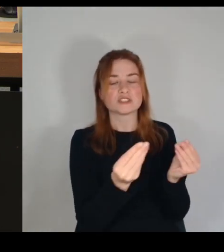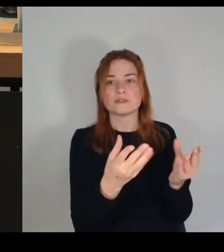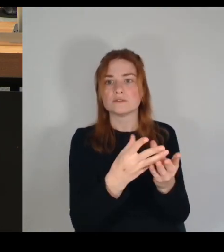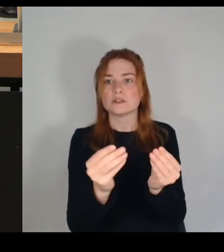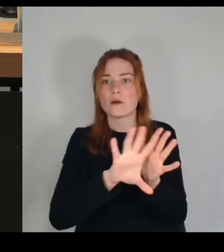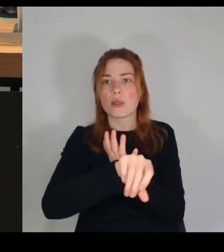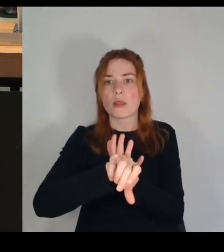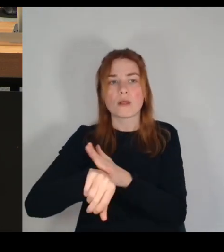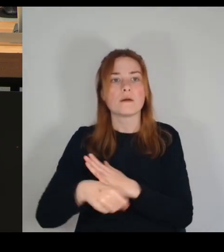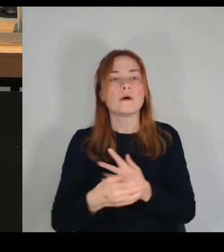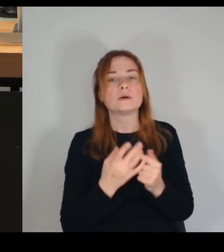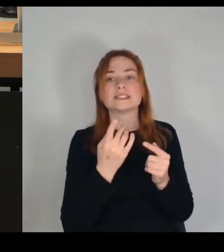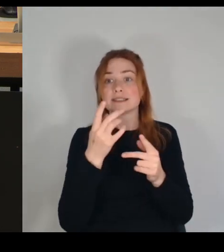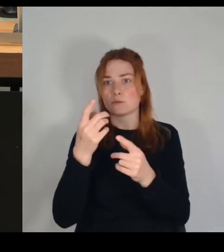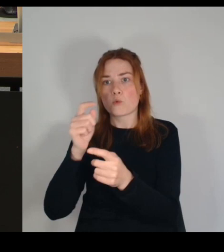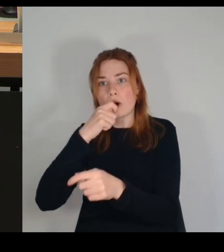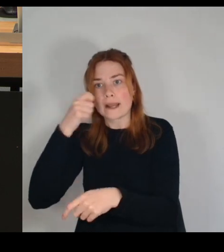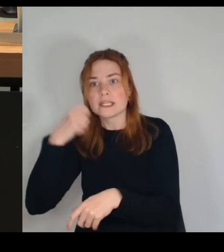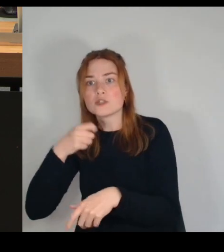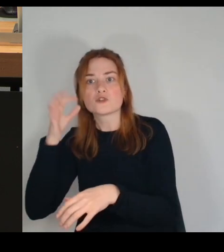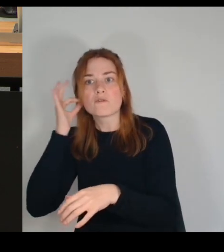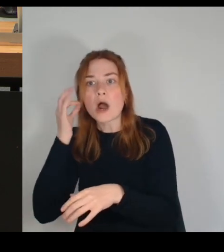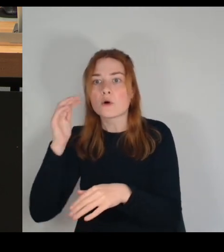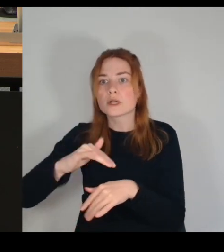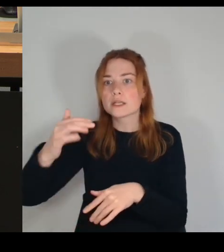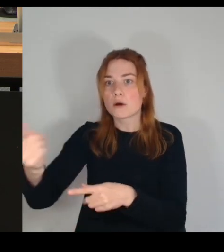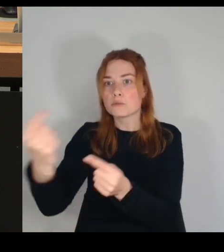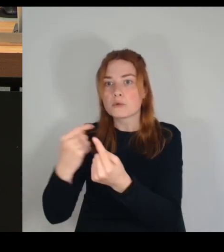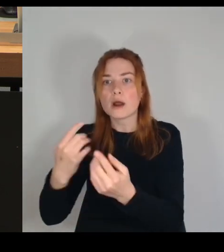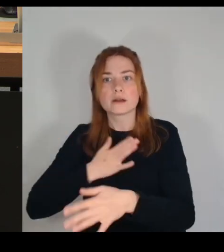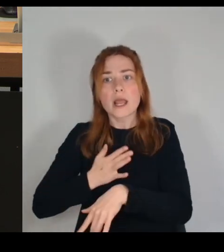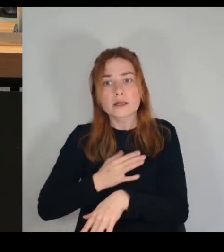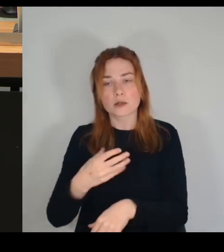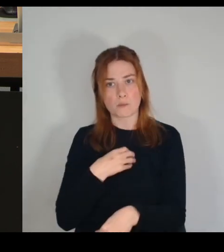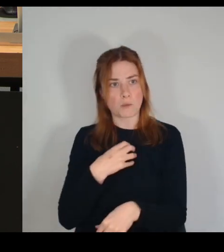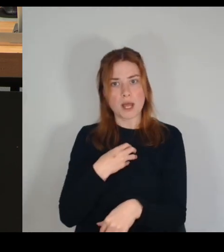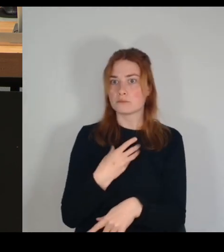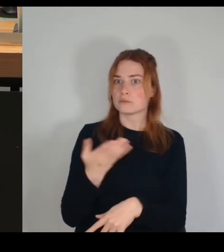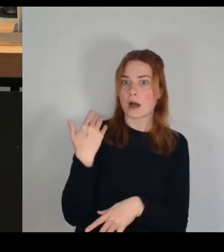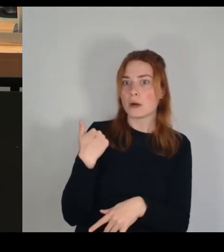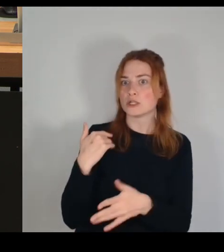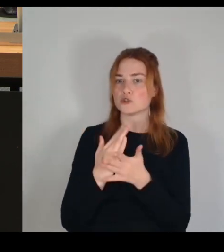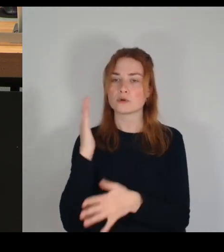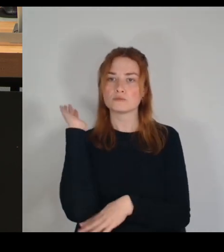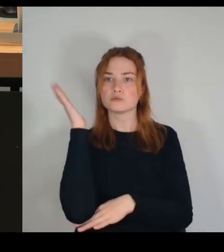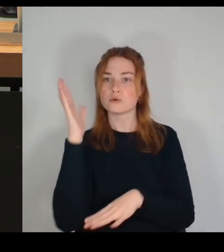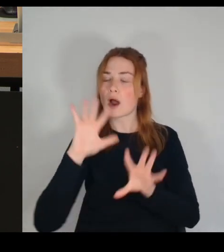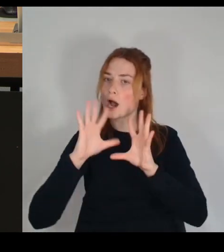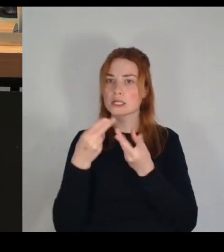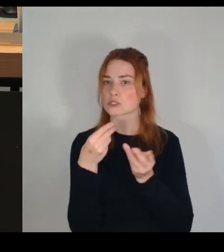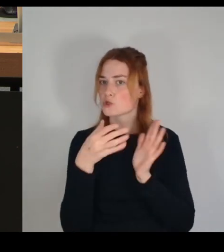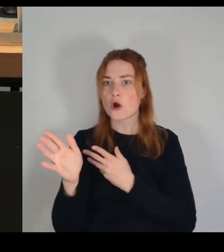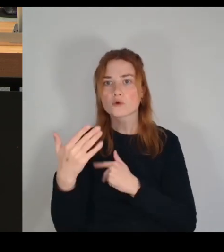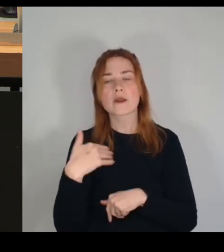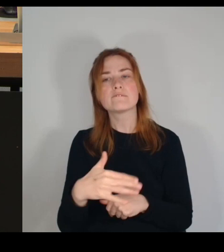jeder AfD Rede nachlesen. Ist immer ist immer berechtigt. Da gestellt, ist nie in Zweifel gezogen worden.